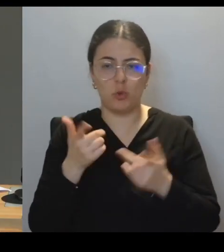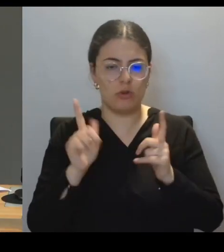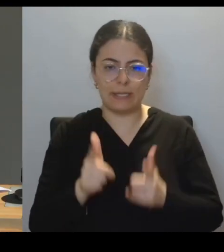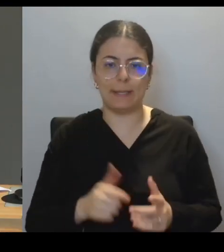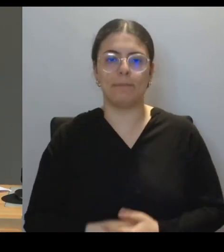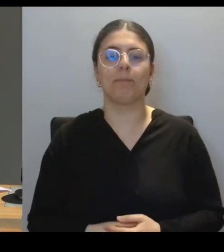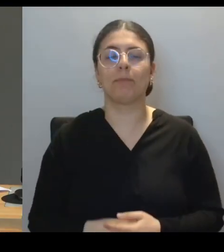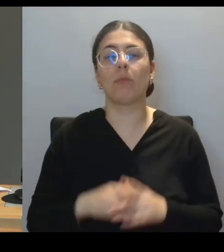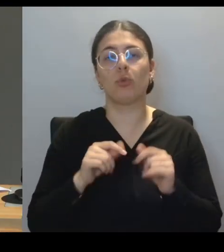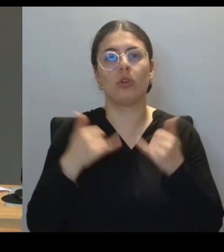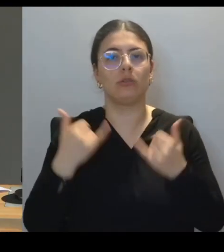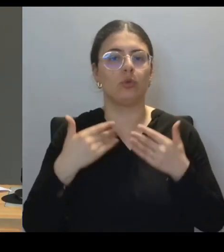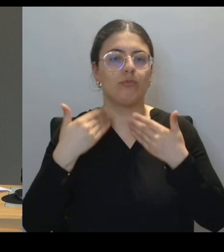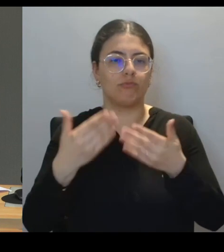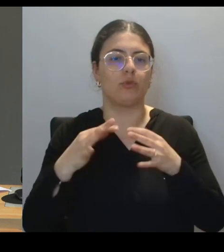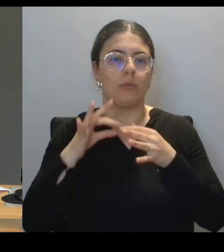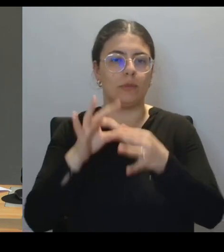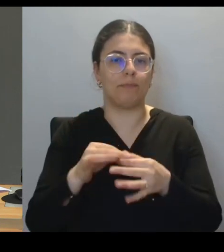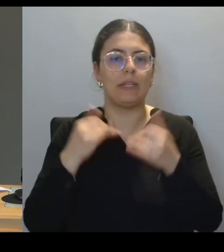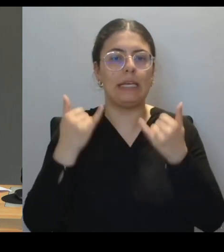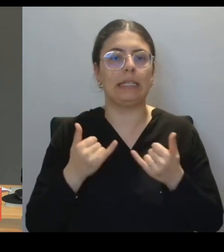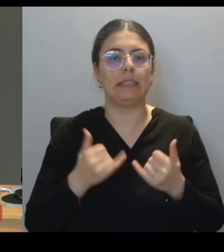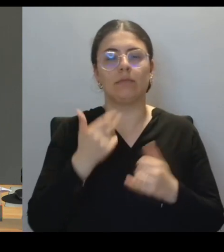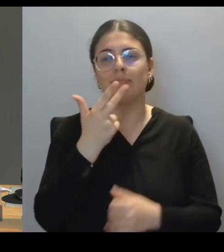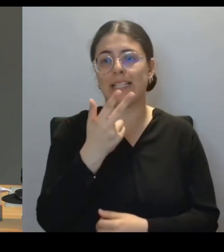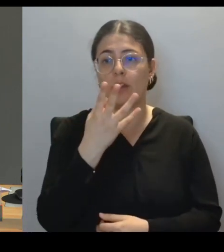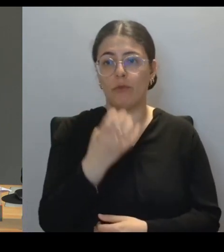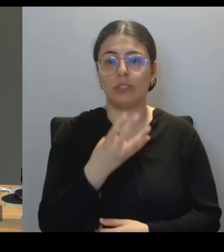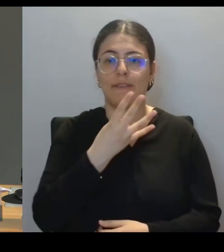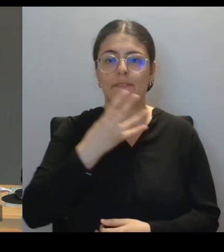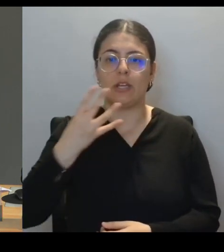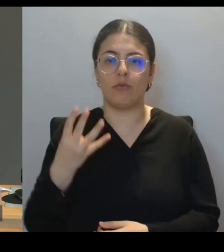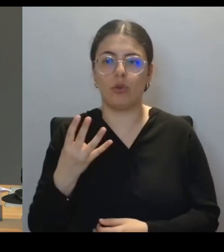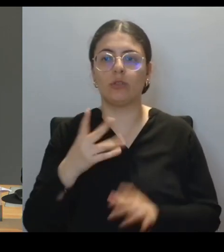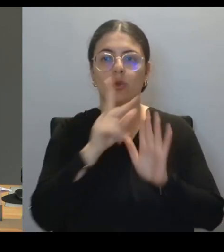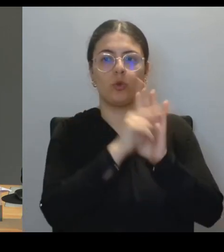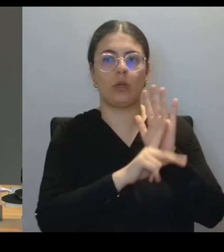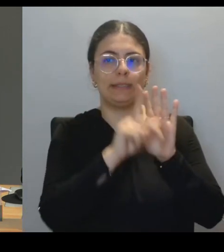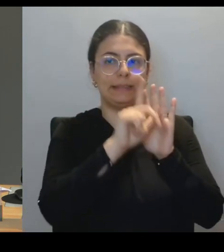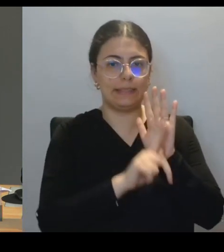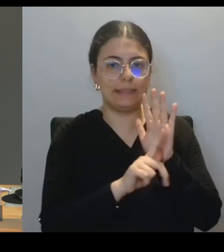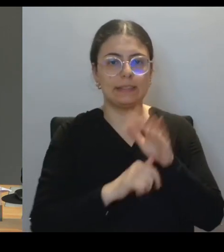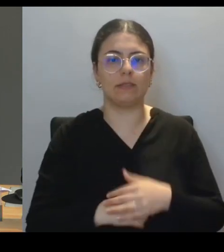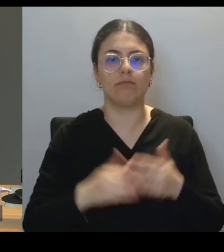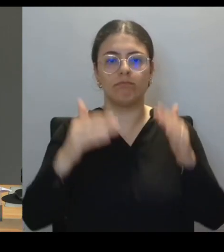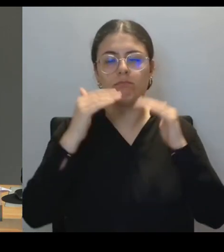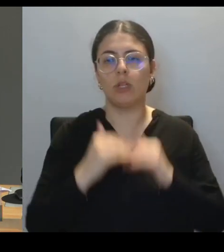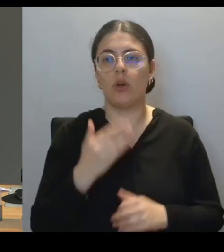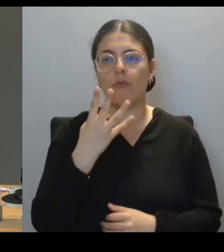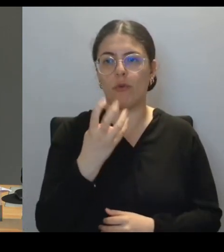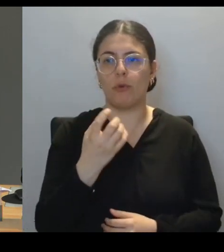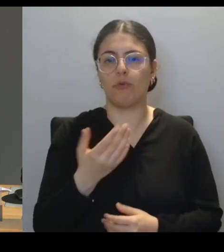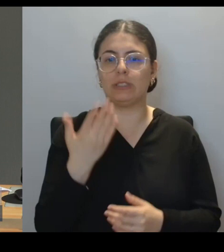stehen auf der Konsensliste. Tagesordnungspunkt 45 war Priorität der Fraktion Bündnis 90 Die Grünen unter der Nummer 4:03.